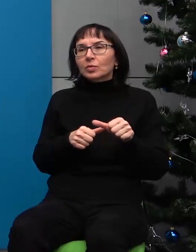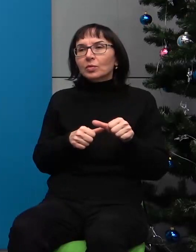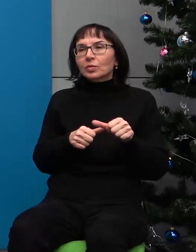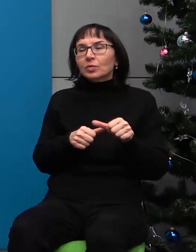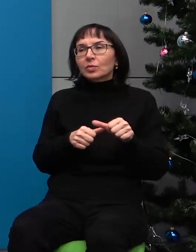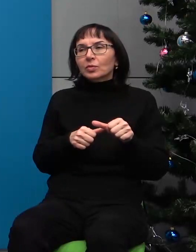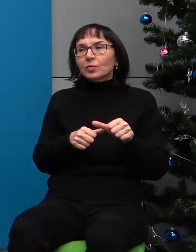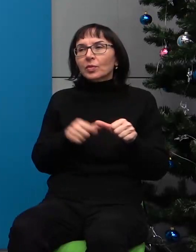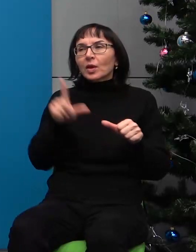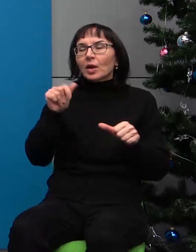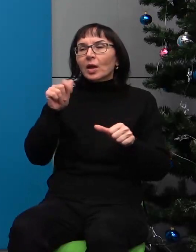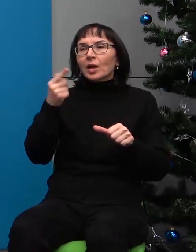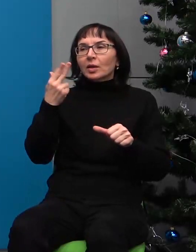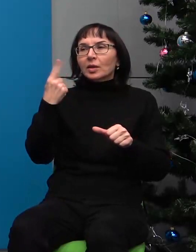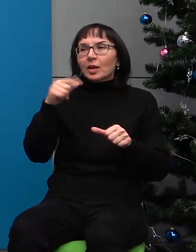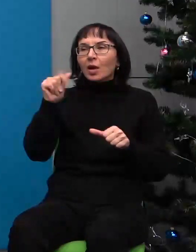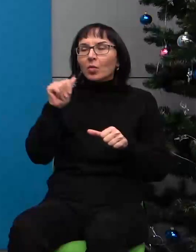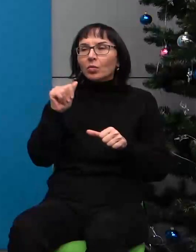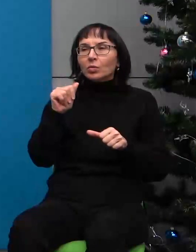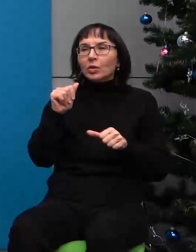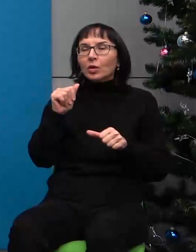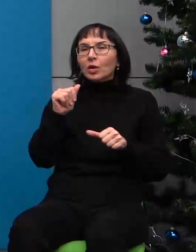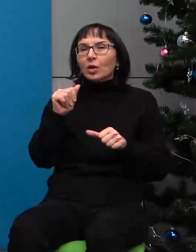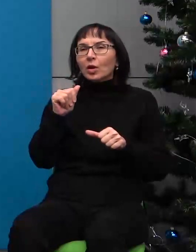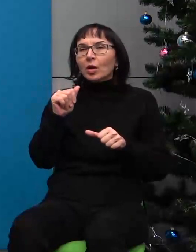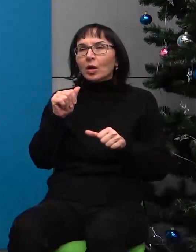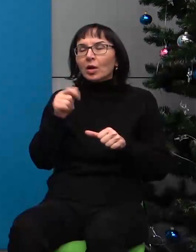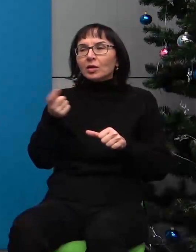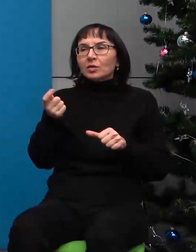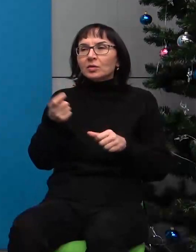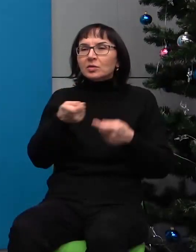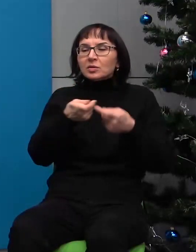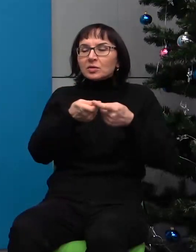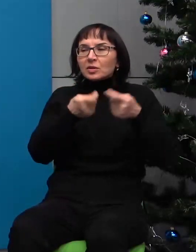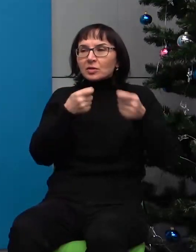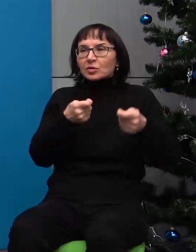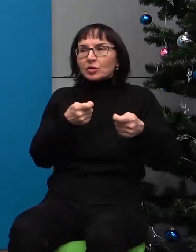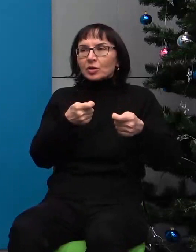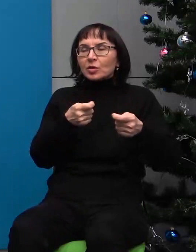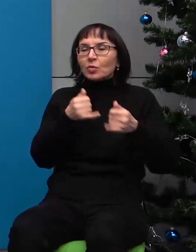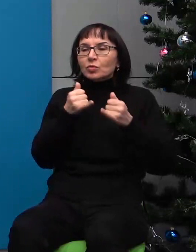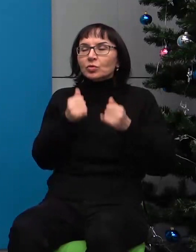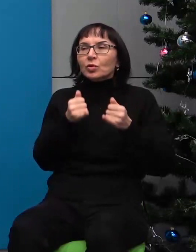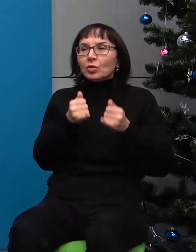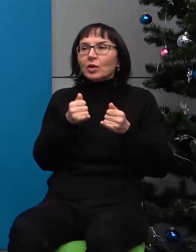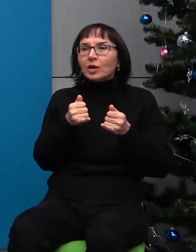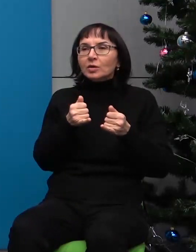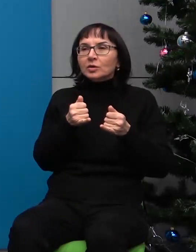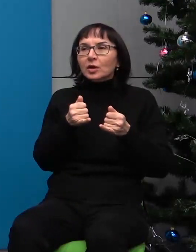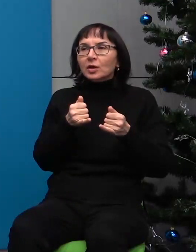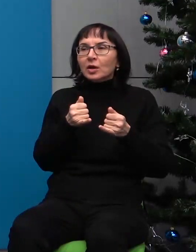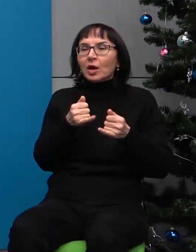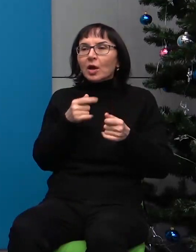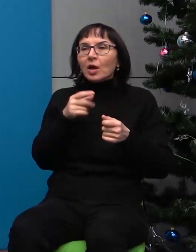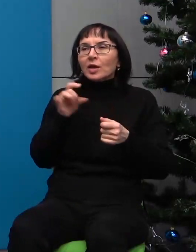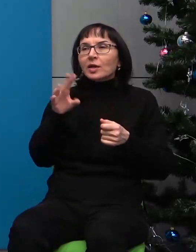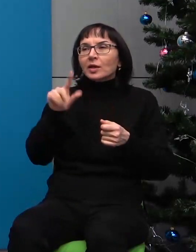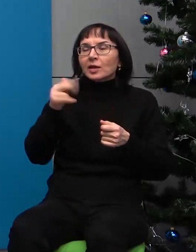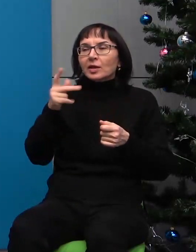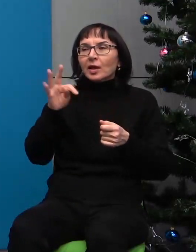Feliks Landau przypadkiem zastrzelił tego dentysta czy tam stolarza z balkonu. I Karl Ginter rozsierdzony tym faktem pobiegł pod Komitet Żydowski